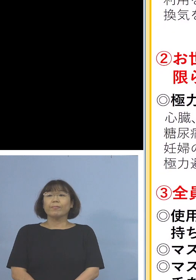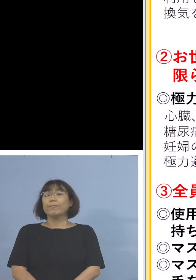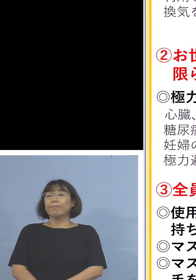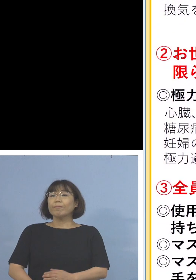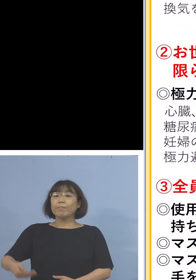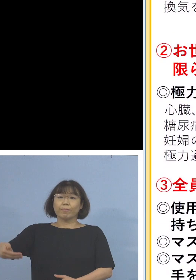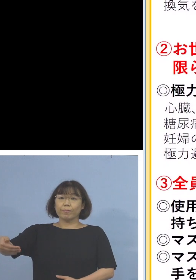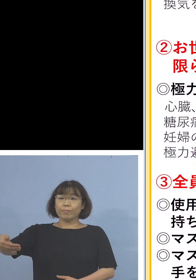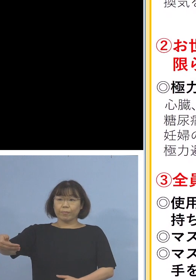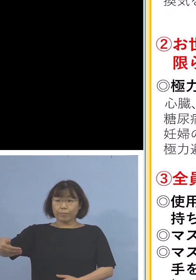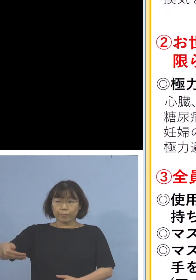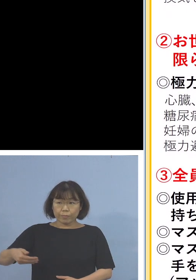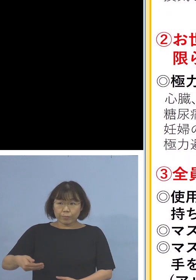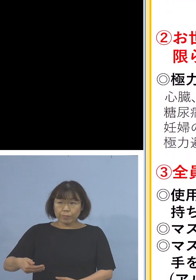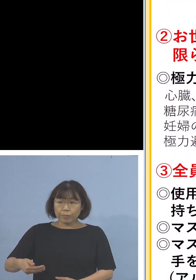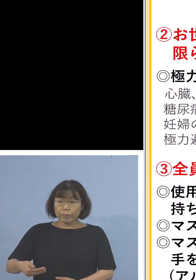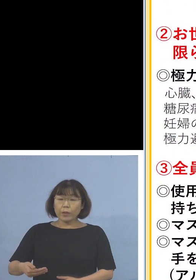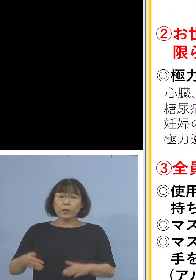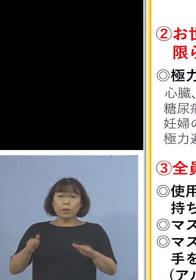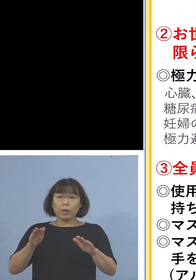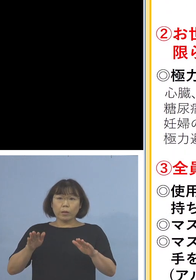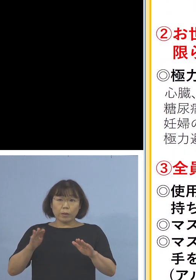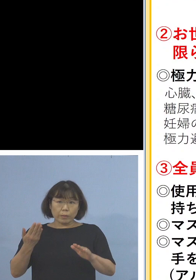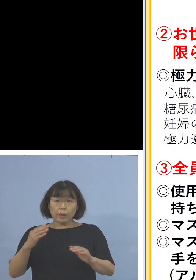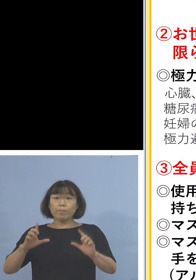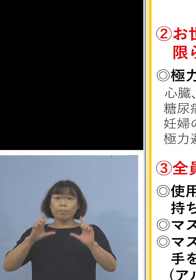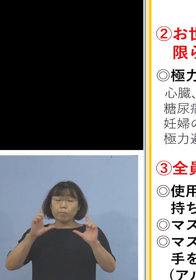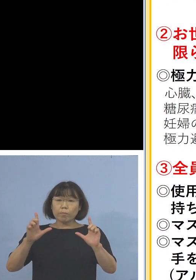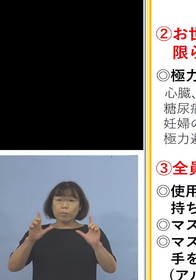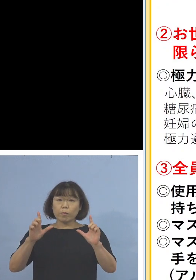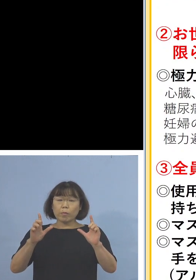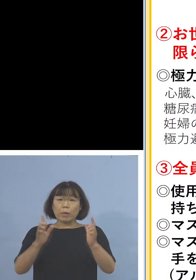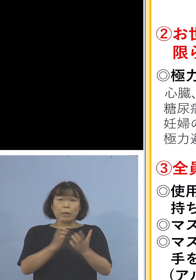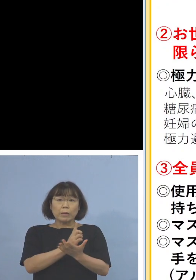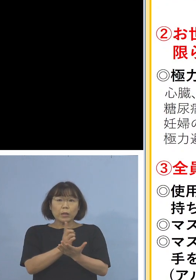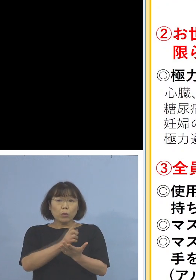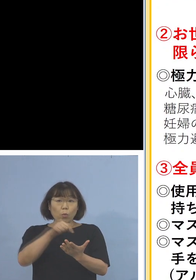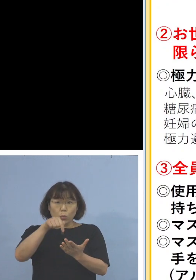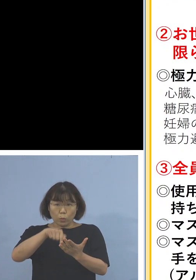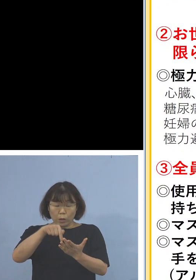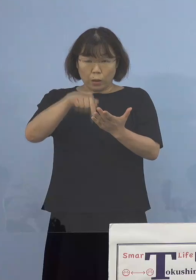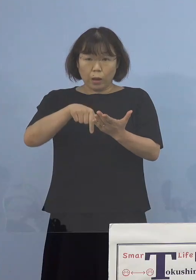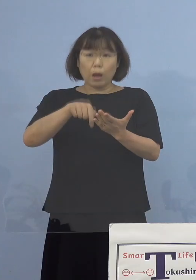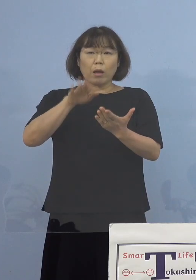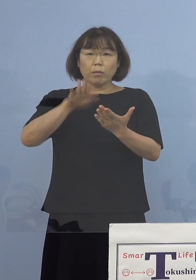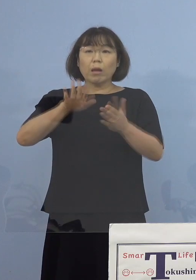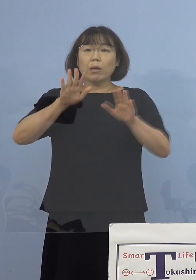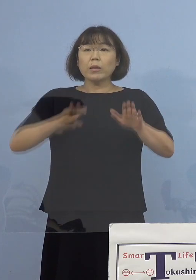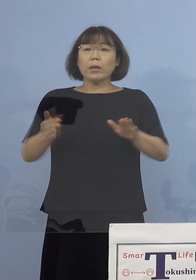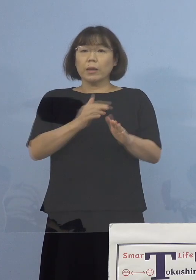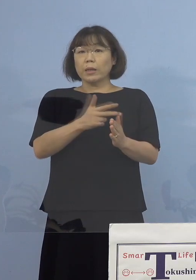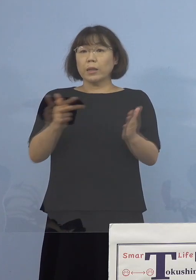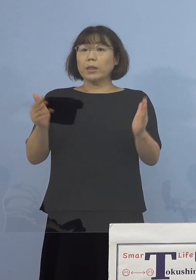先ほど言われた中での指標の中でなんですが まず直近1週間の最多ということだったんですが